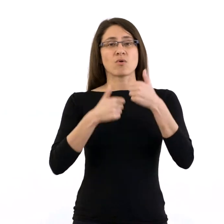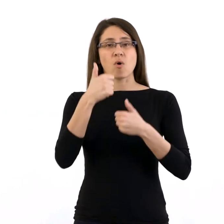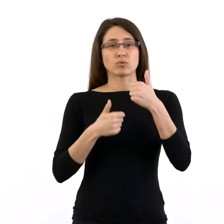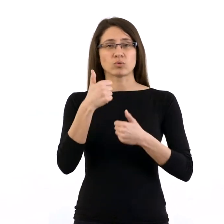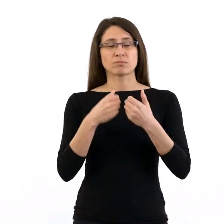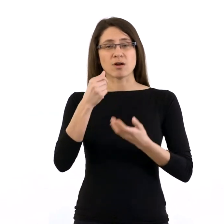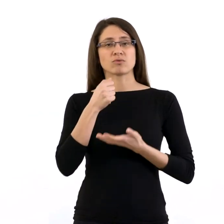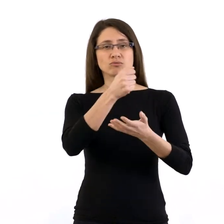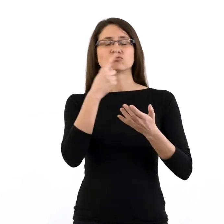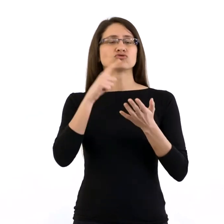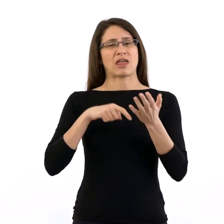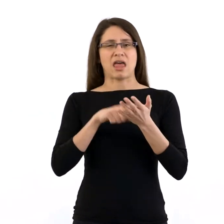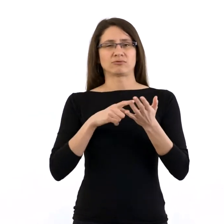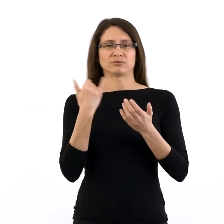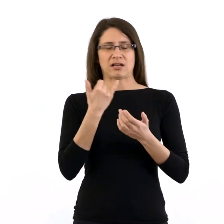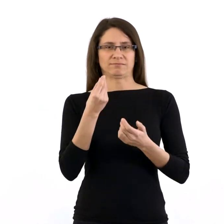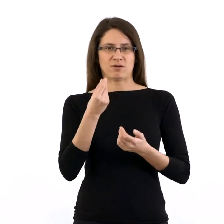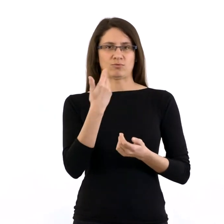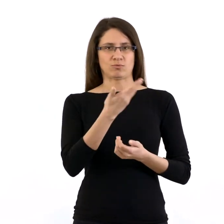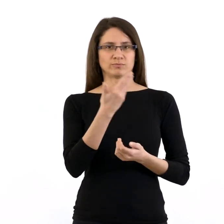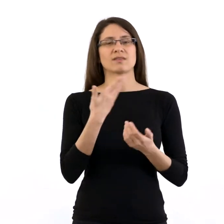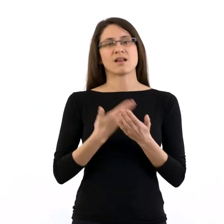Zwykle pieniądze w ramach dotacji przyznawane są w trybie konkursu.